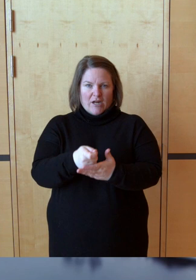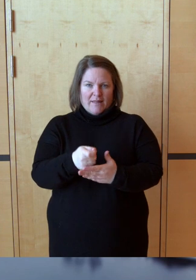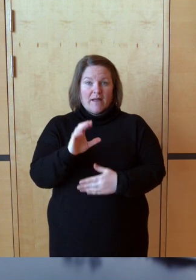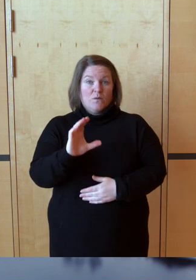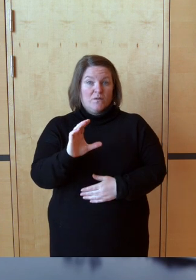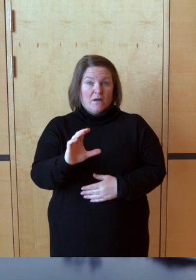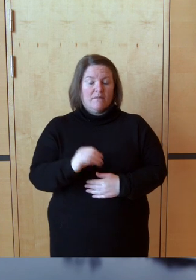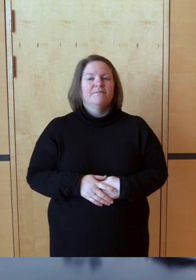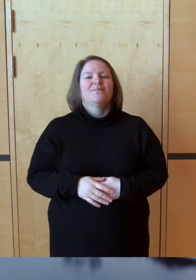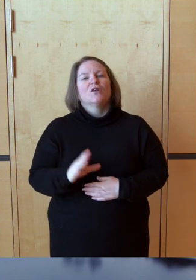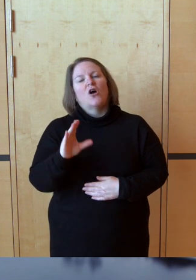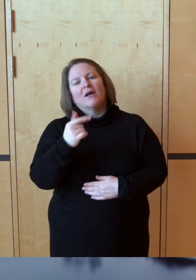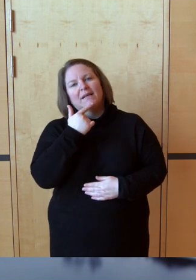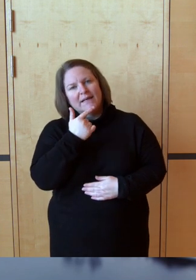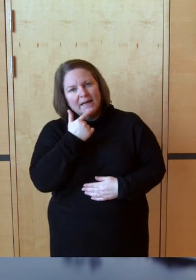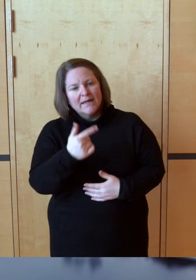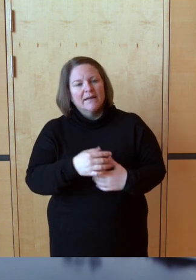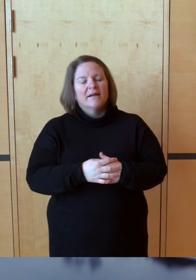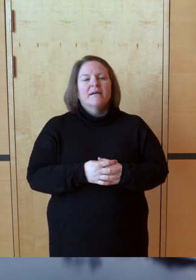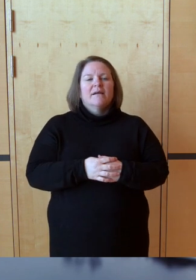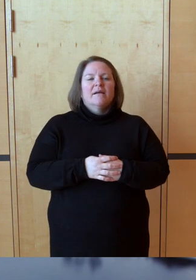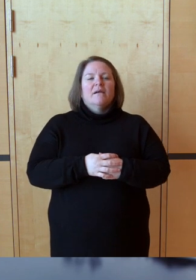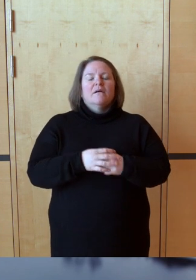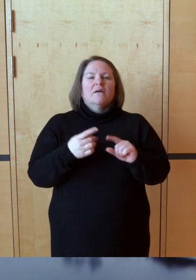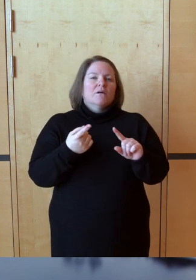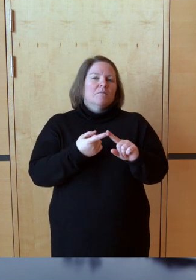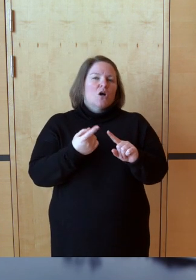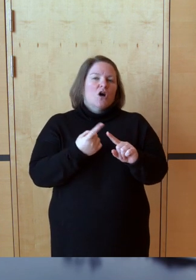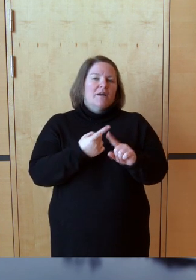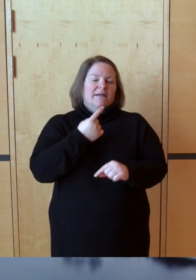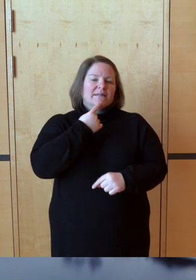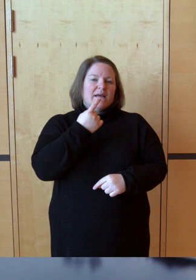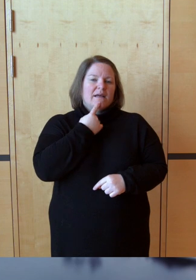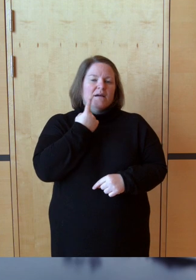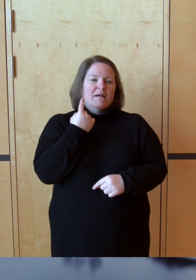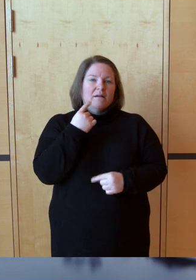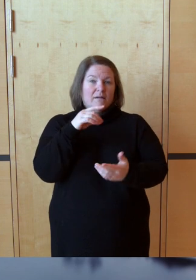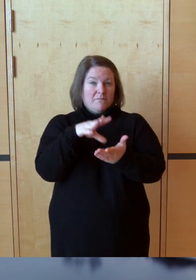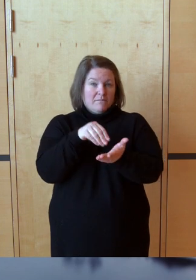Ja tack så mycket Jag tänkte börja börja med att säga så här när det gäller märken på östra Navet